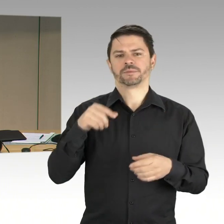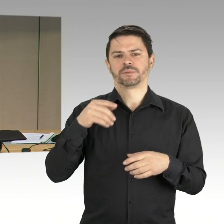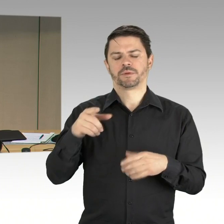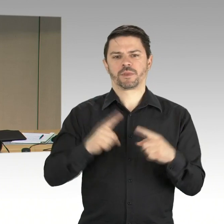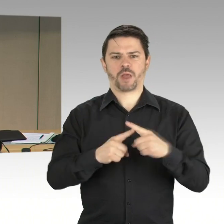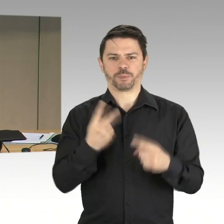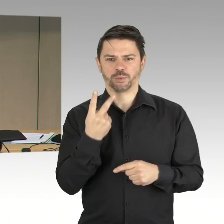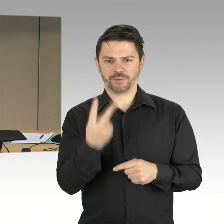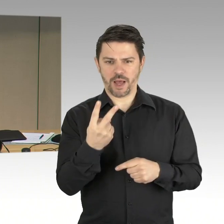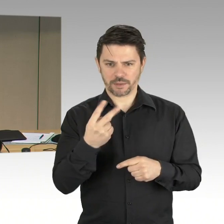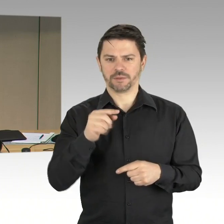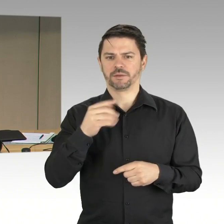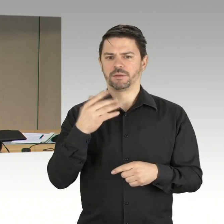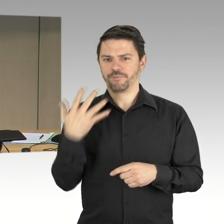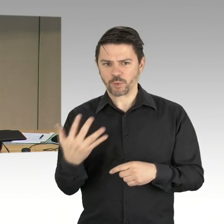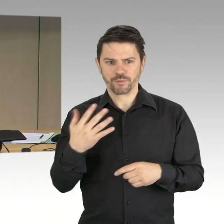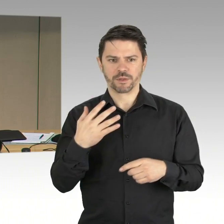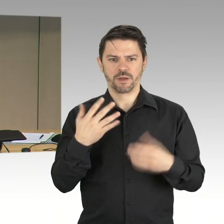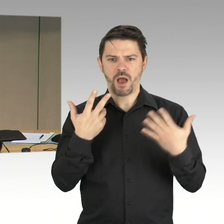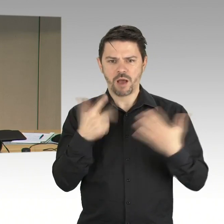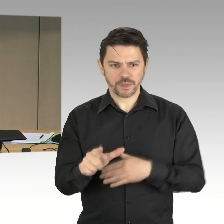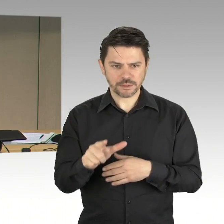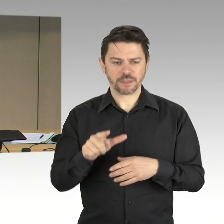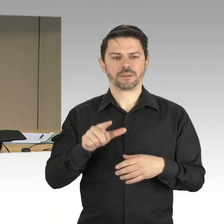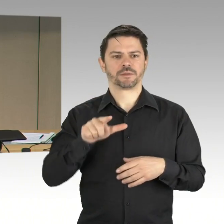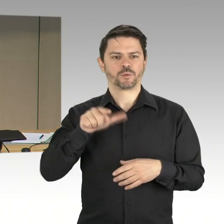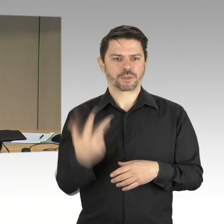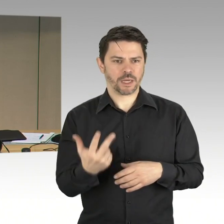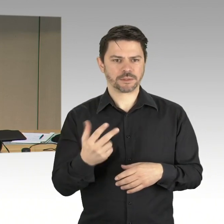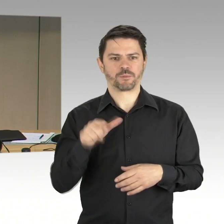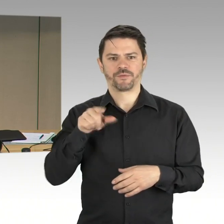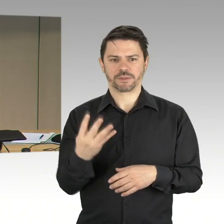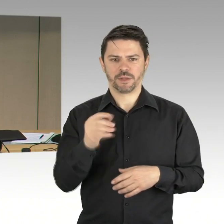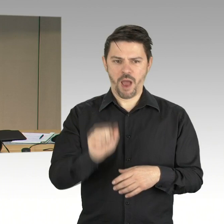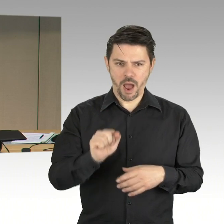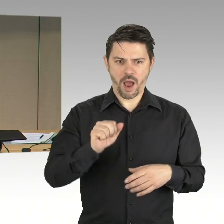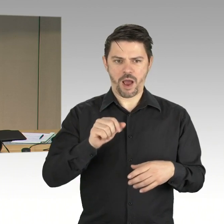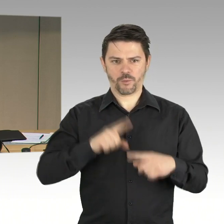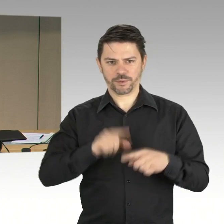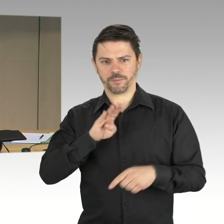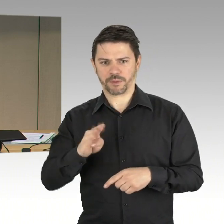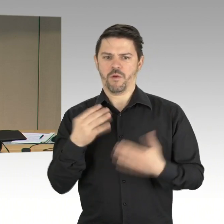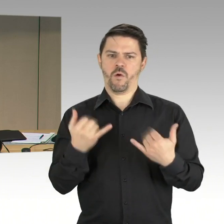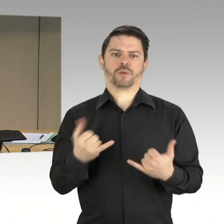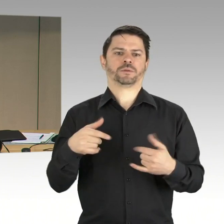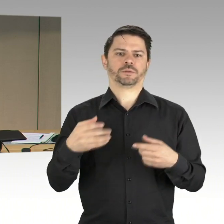Auf die Ihnen vorliegende Konsensliste darf ich ebenfalls hinweisen und stelle fest, dass dazu kein Widerspruch erfolgt.